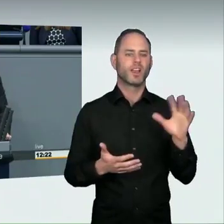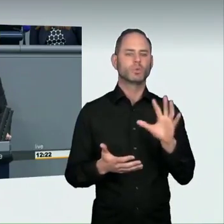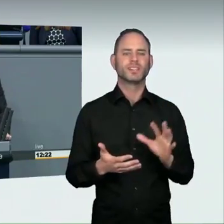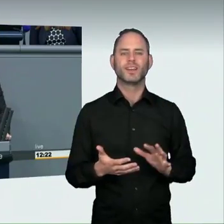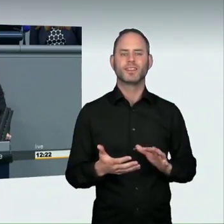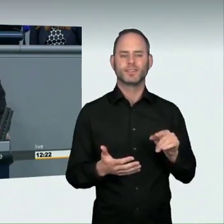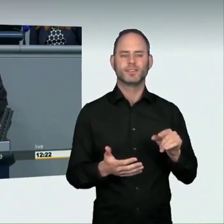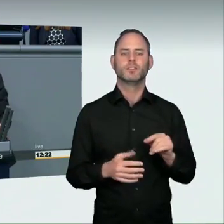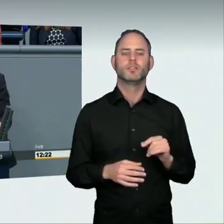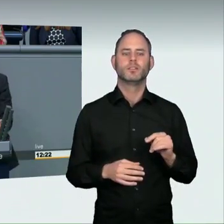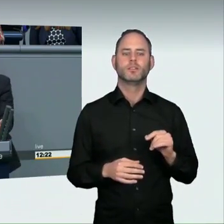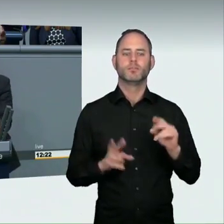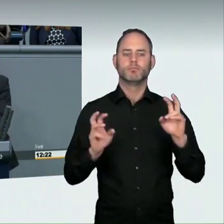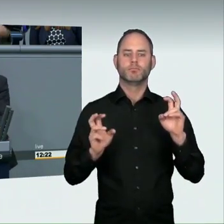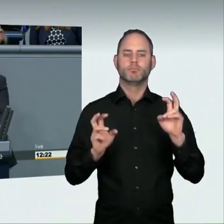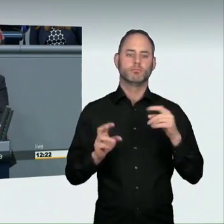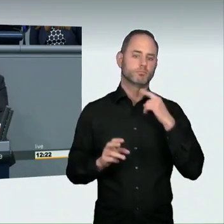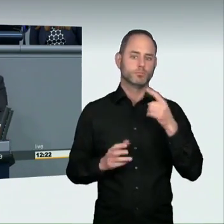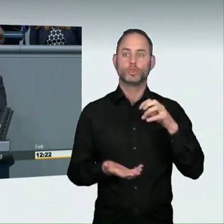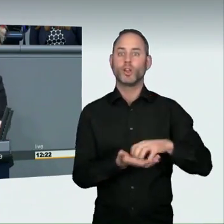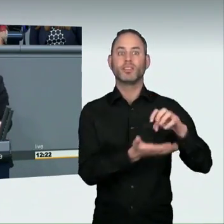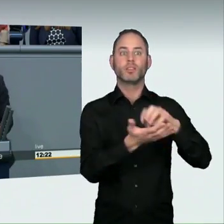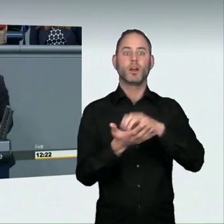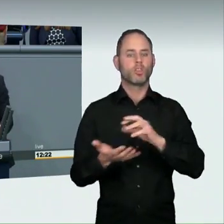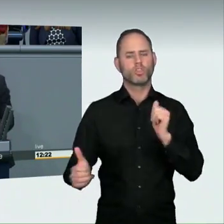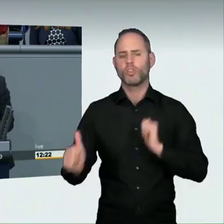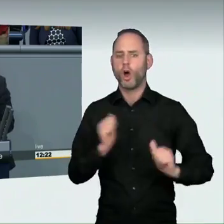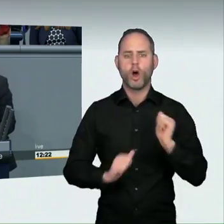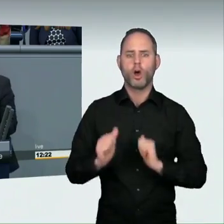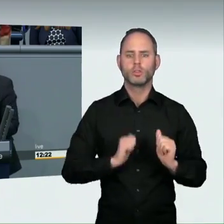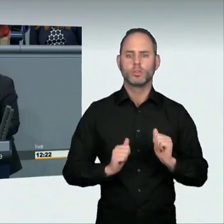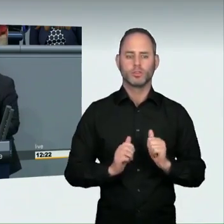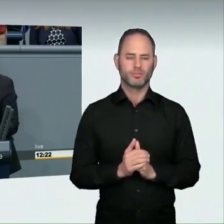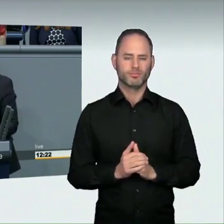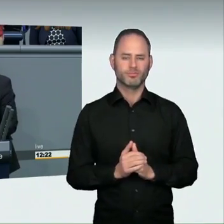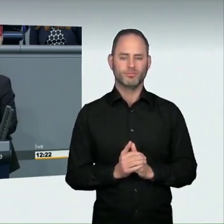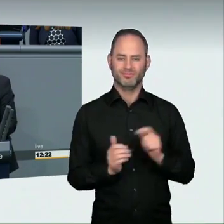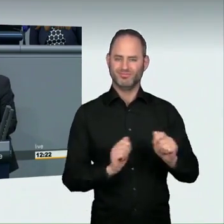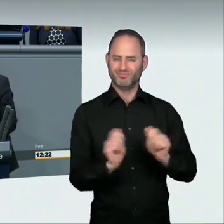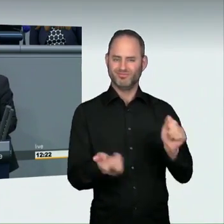Ich will nicht, dass Städte zu Wellnesszonen für Wohlhabende oder Reichenghettos werden, sondern die durchmischte Stadt,